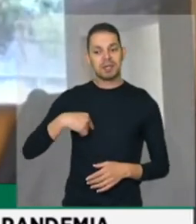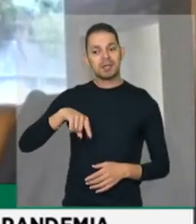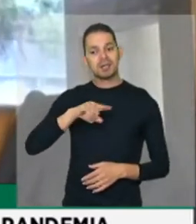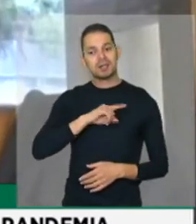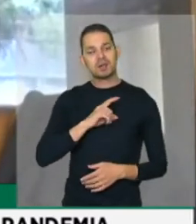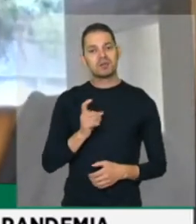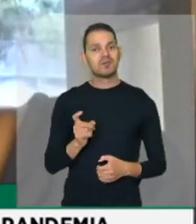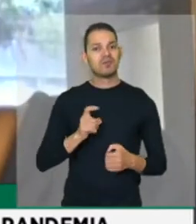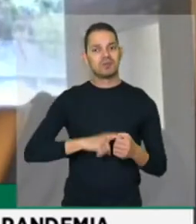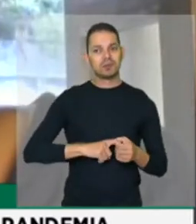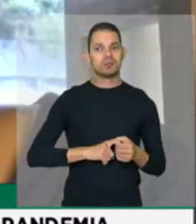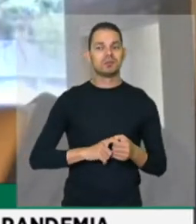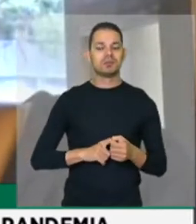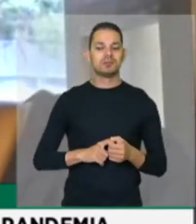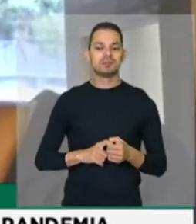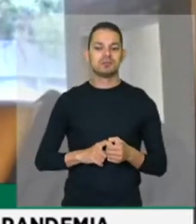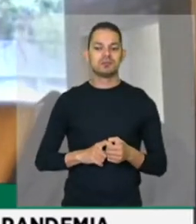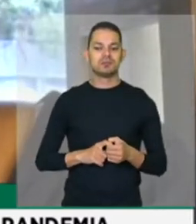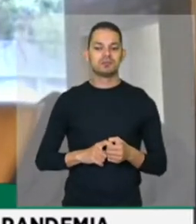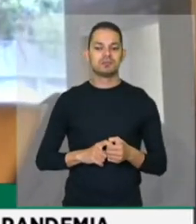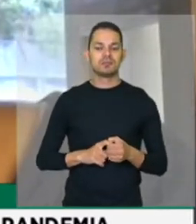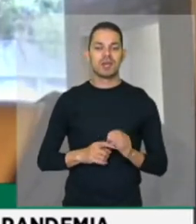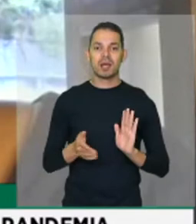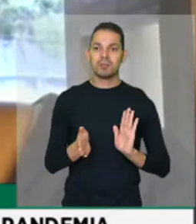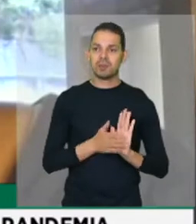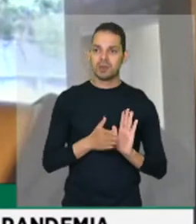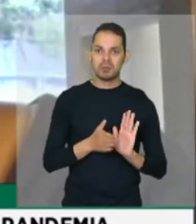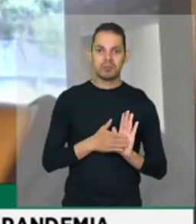PARA QUE A GENTE RETOMASSE A NOSSA PROPOSTA É SIMPLESMENTE RETOMAR O TEXTO DA MESMA FORMA